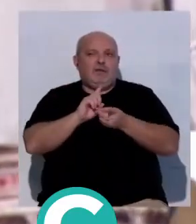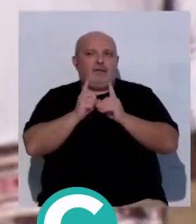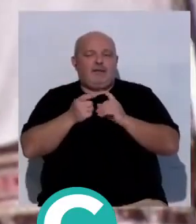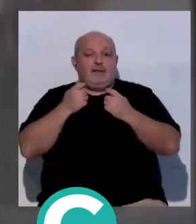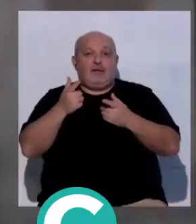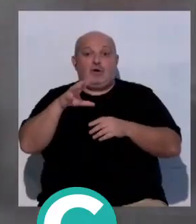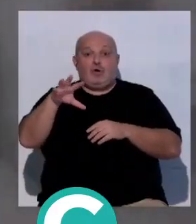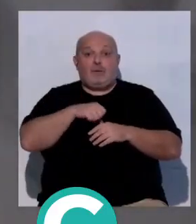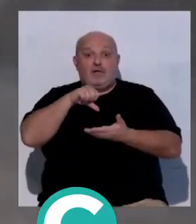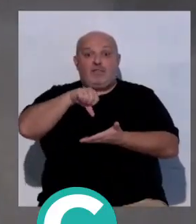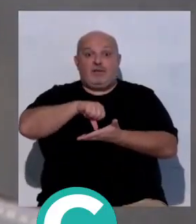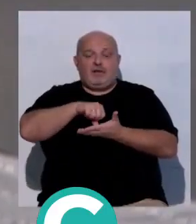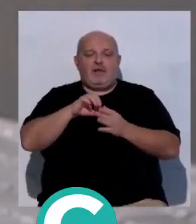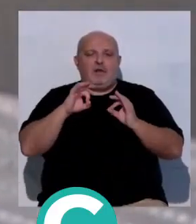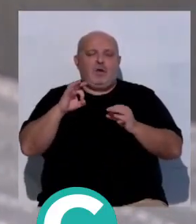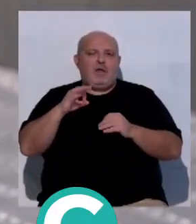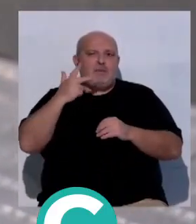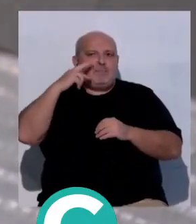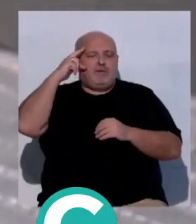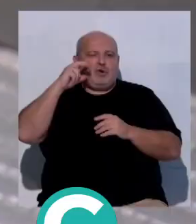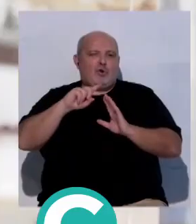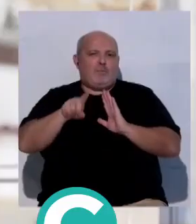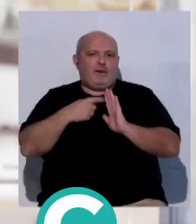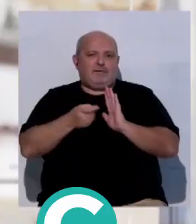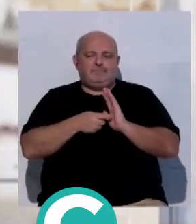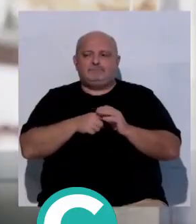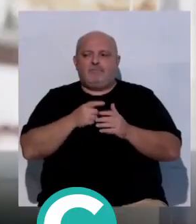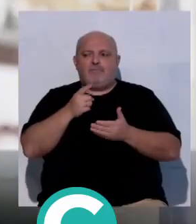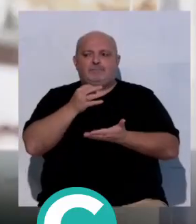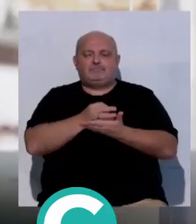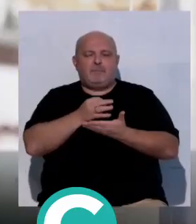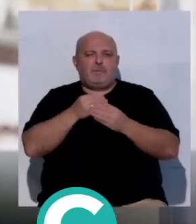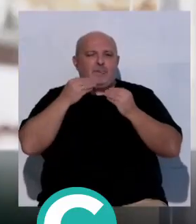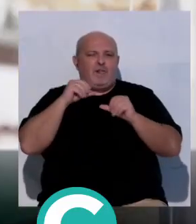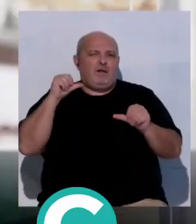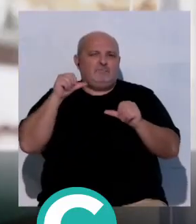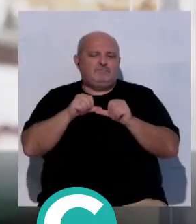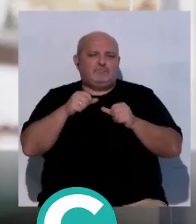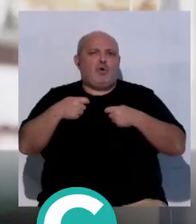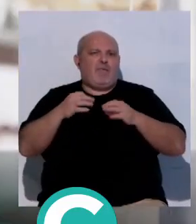comprar en el centro es una experiencia completa esta ciudad históricamente ha sido comercial Eh